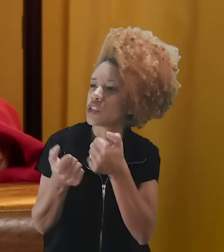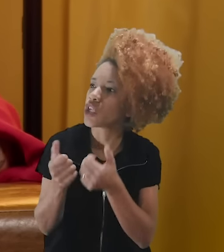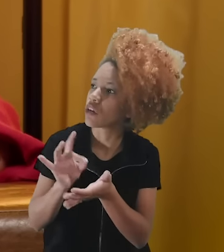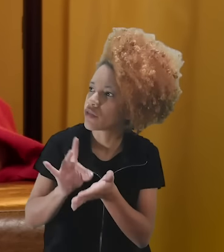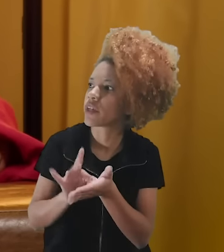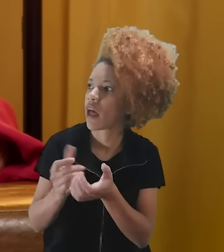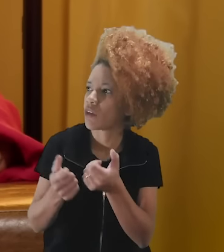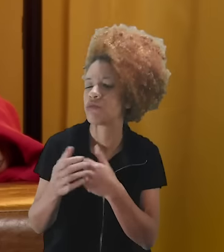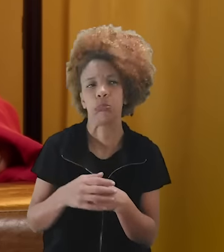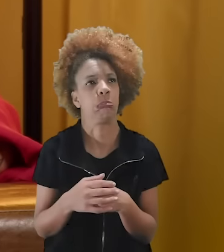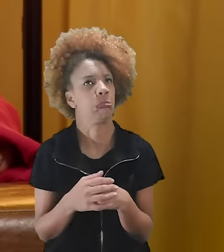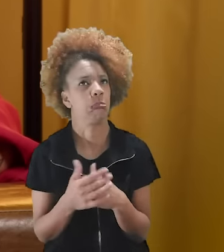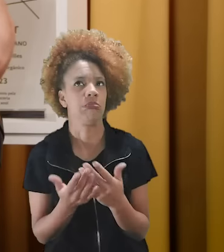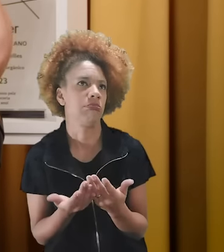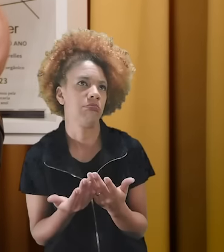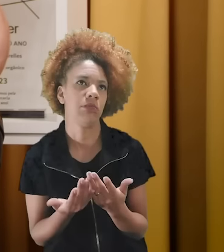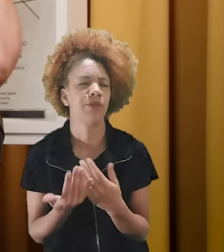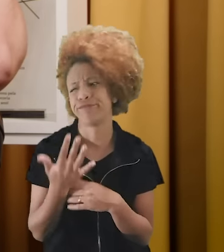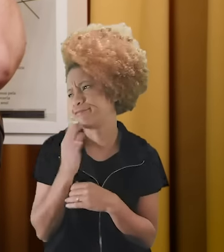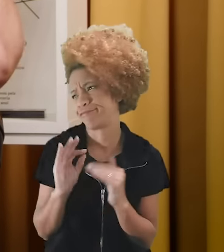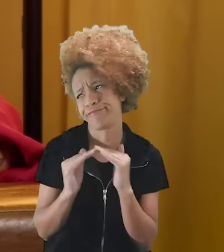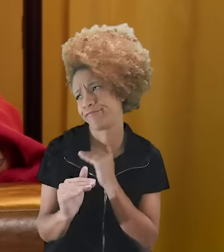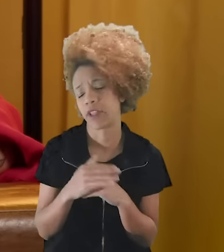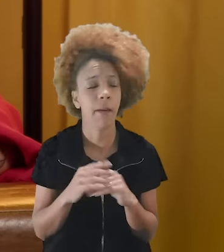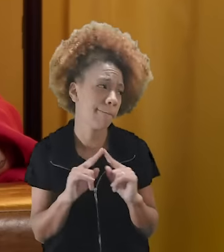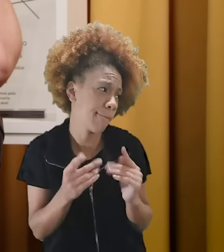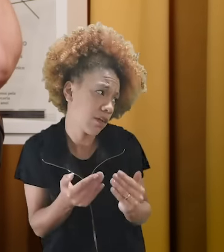jogam realmente ali o competitivo então não faz o Men não que out faça sentido mas nesse caso faz